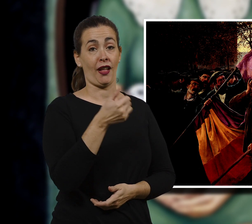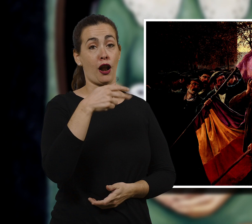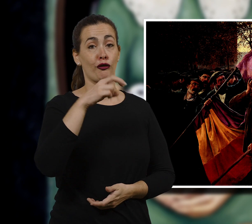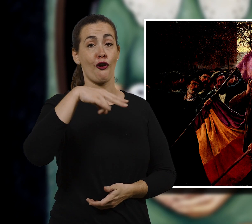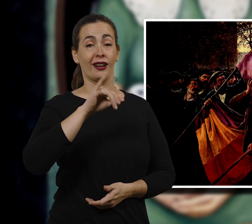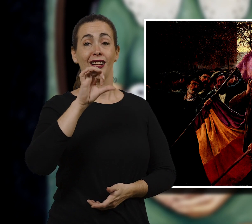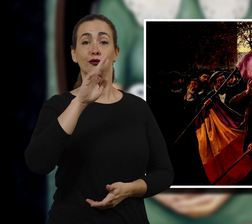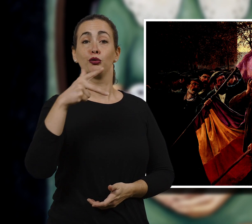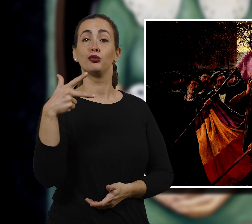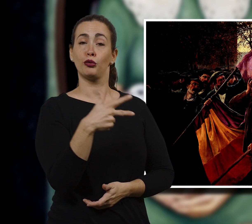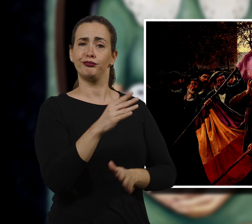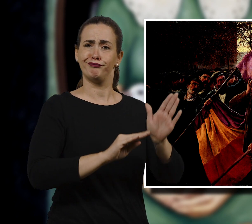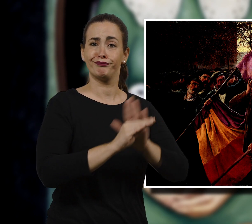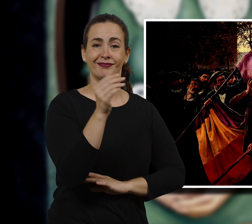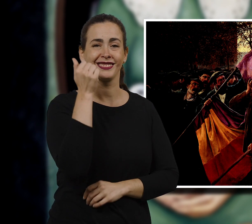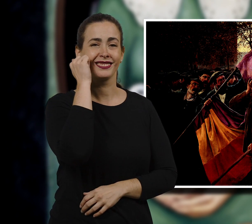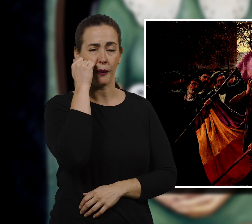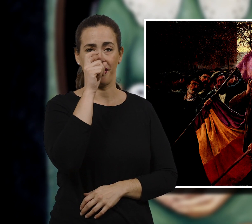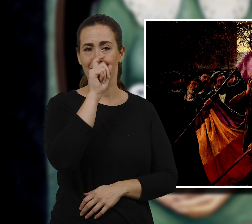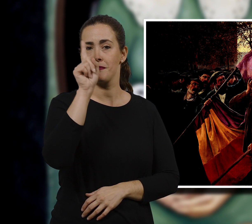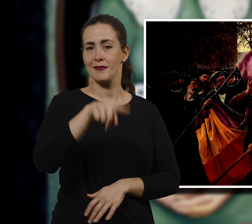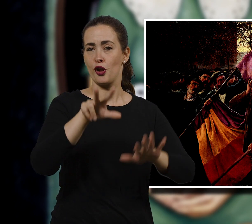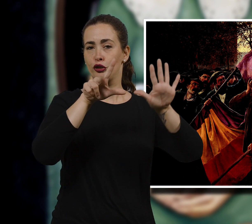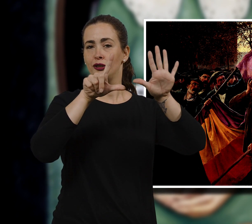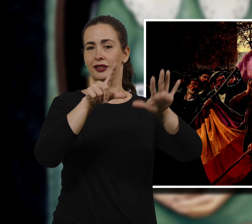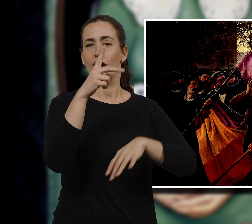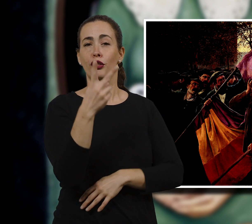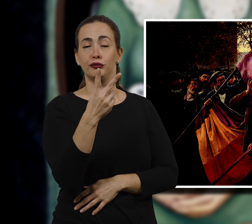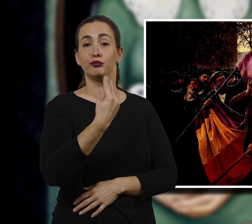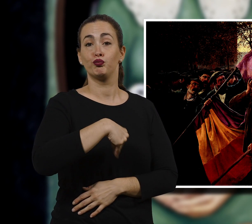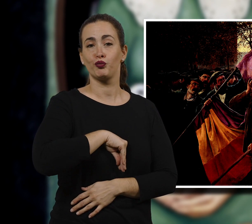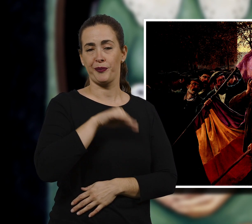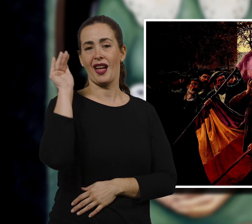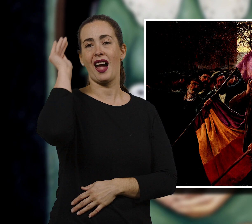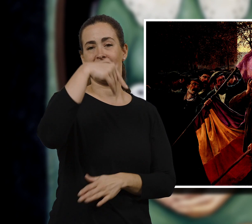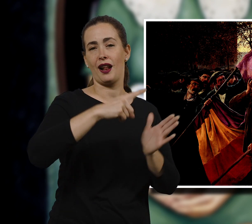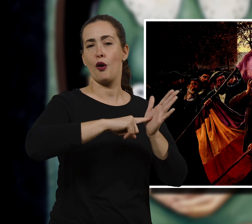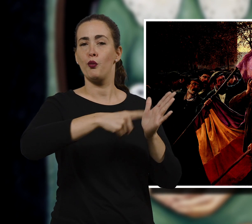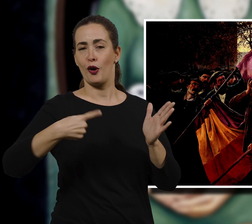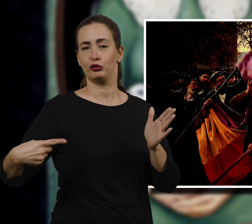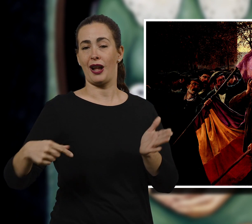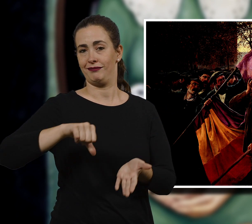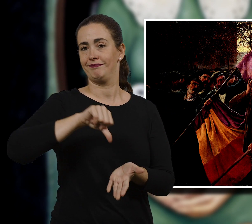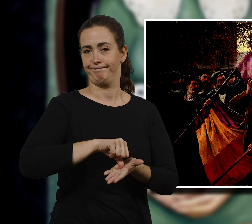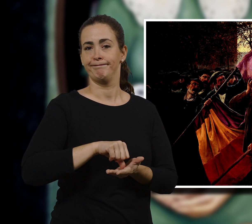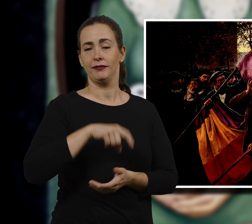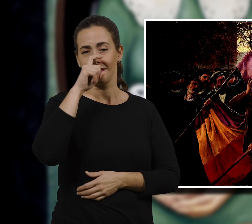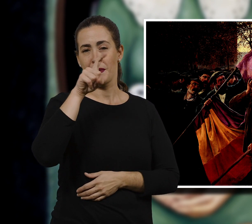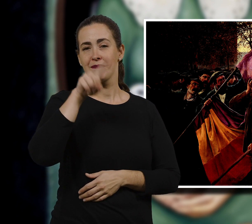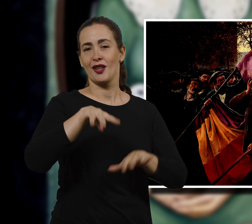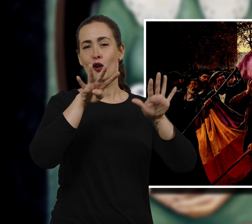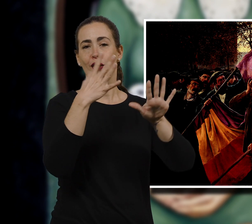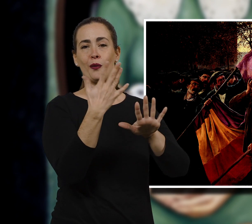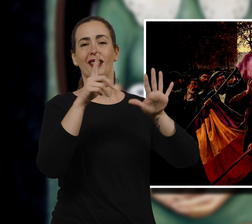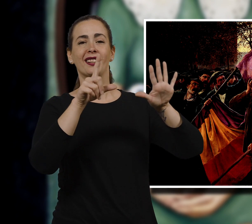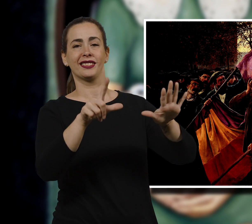Antoni Estruch (Sabadell, 1872 - Buenos Aires, 1957)